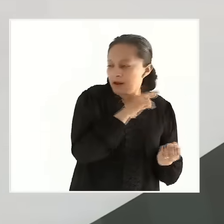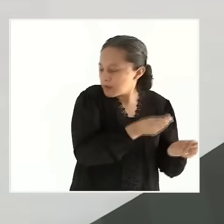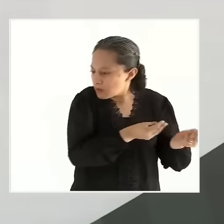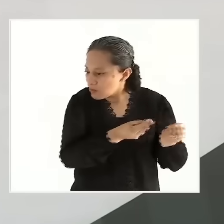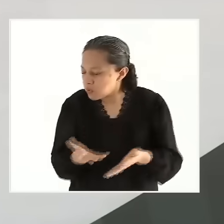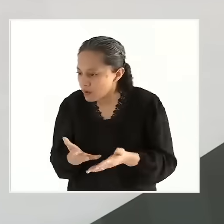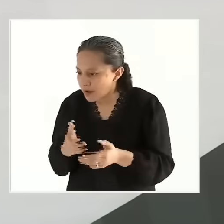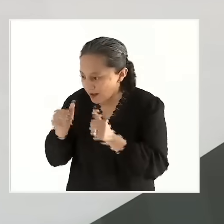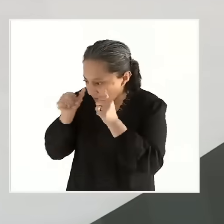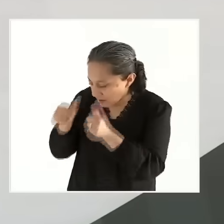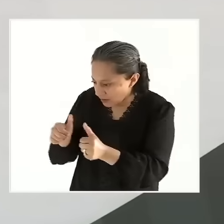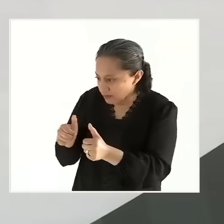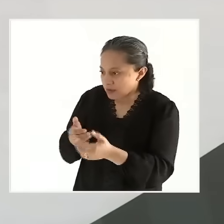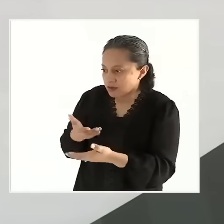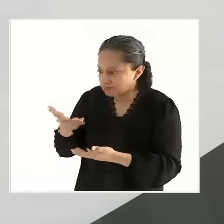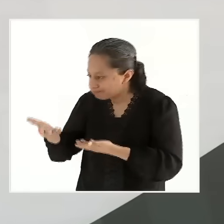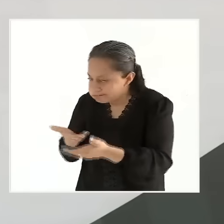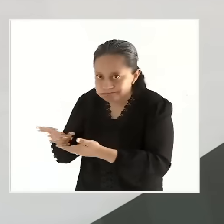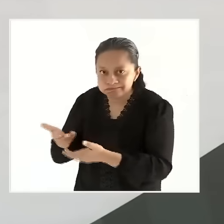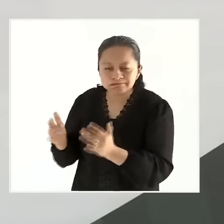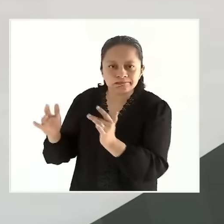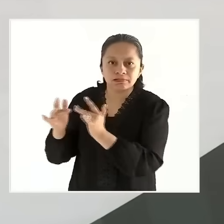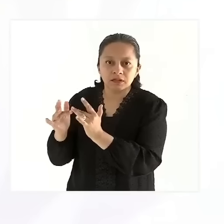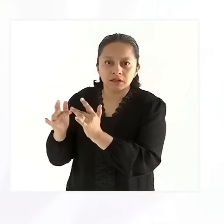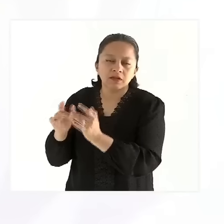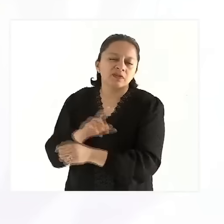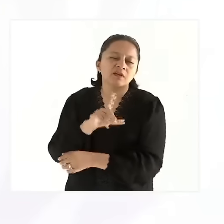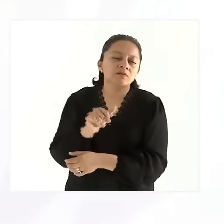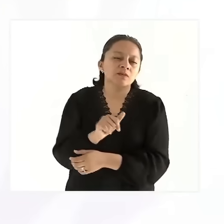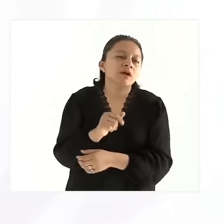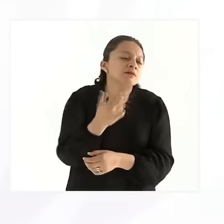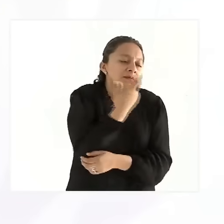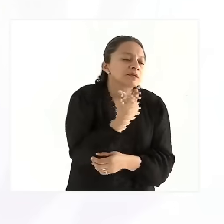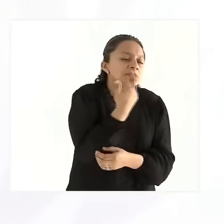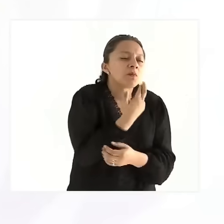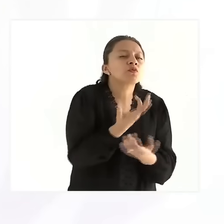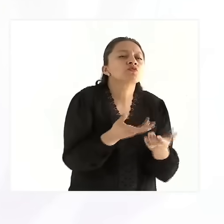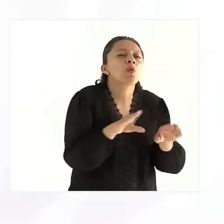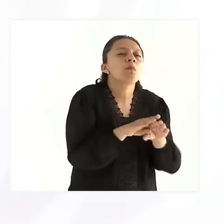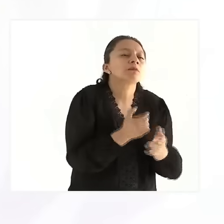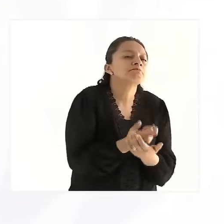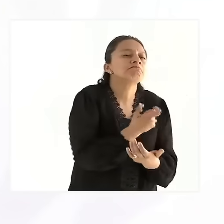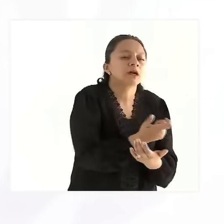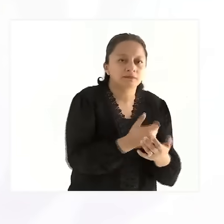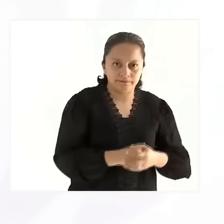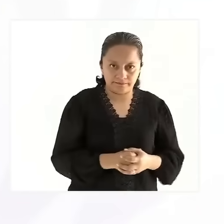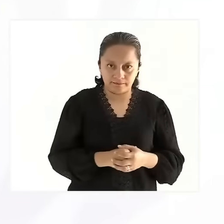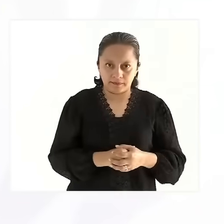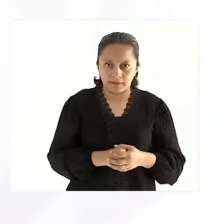económicos. Eso no existiría si no tuviéramos una empresa pública. Hoy ponemos en marcha